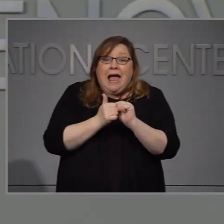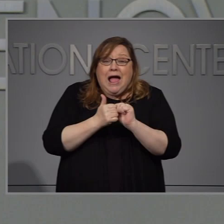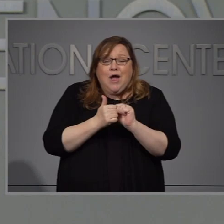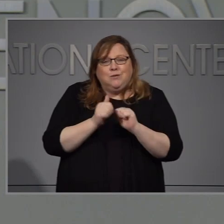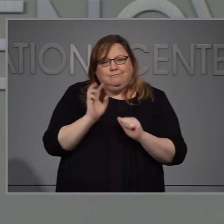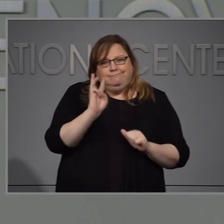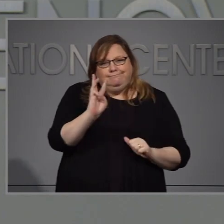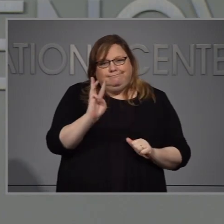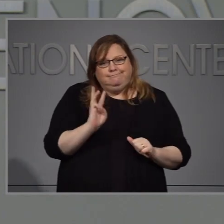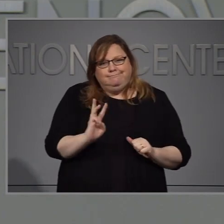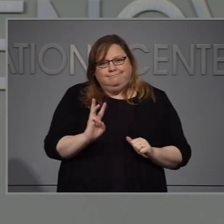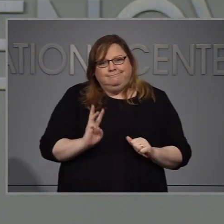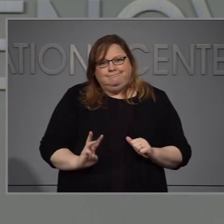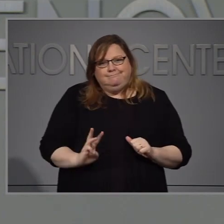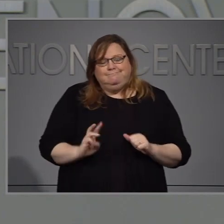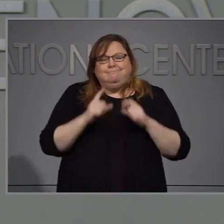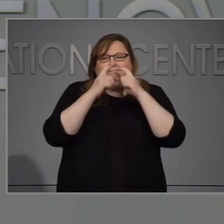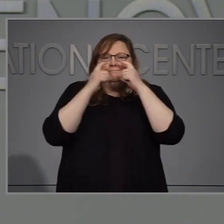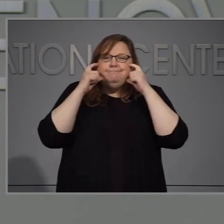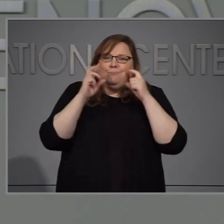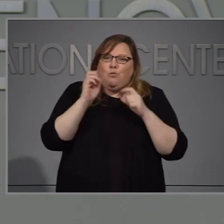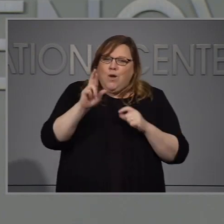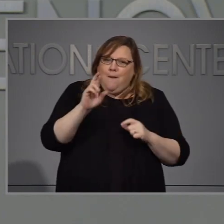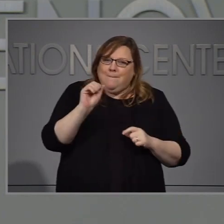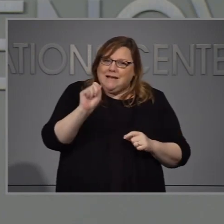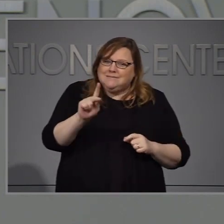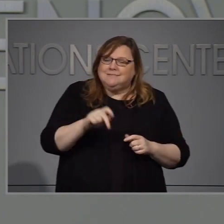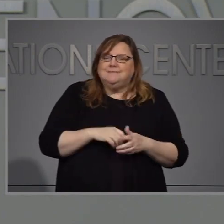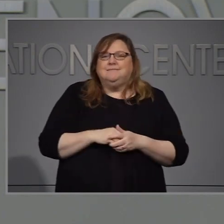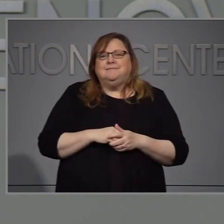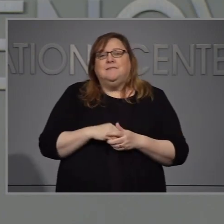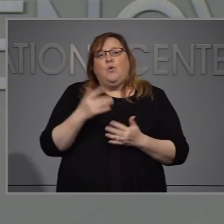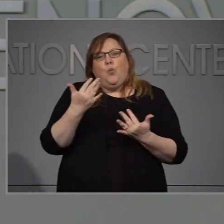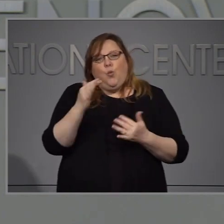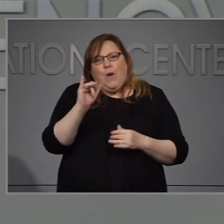seis pies y lavarse las manos a menudo este cuatro de julio.